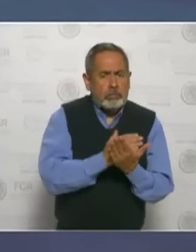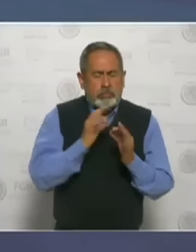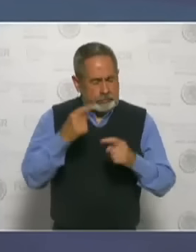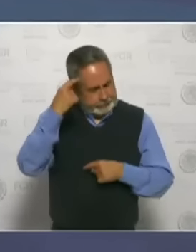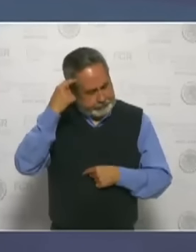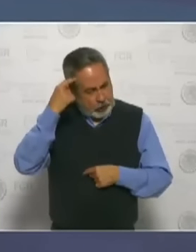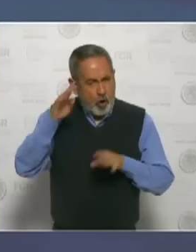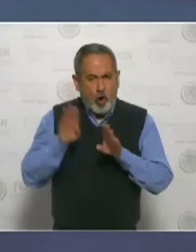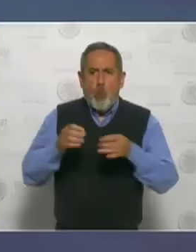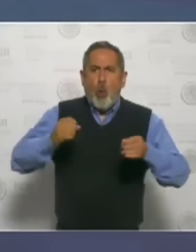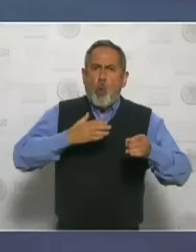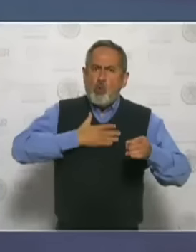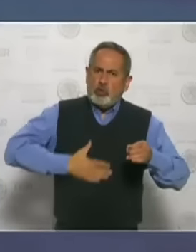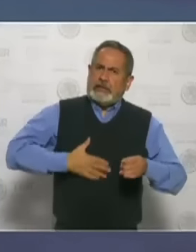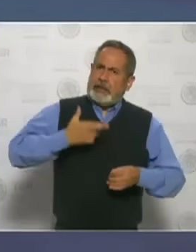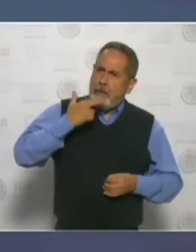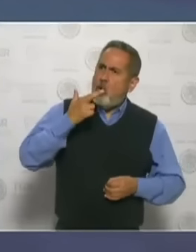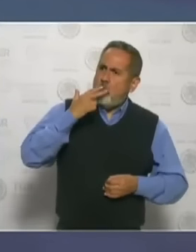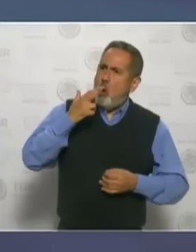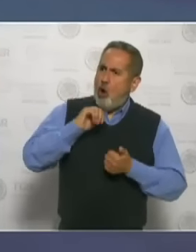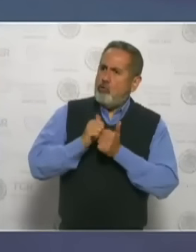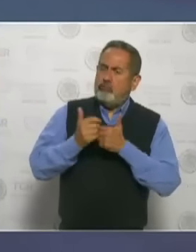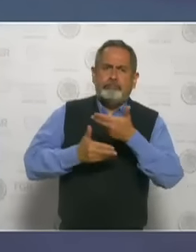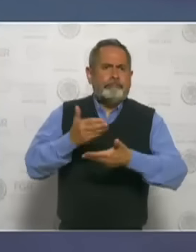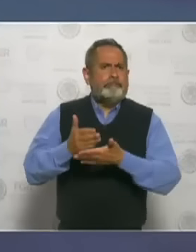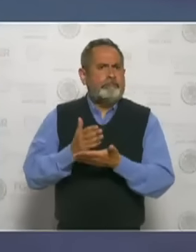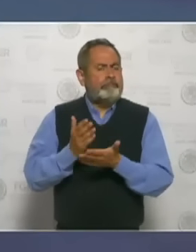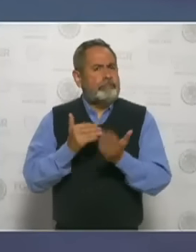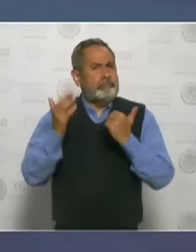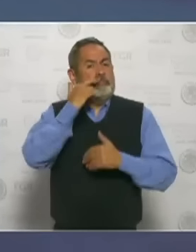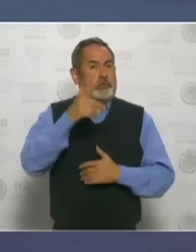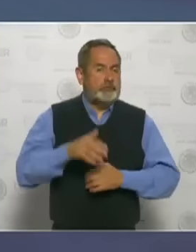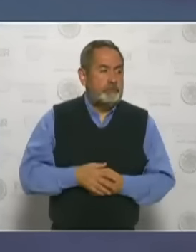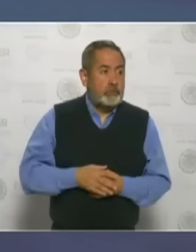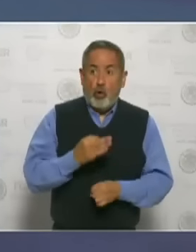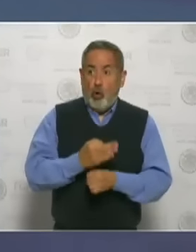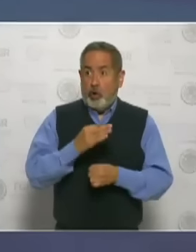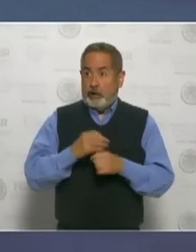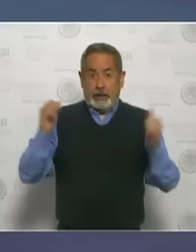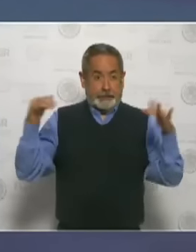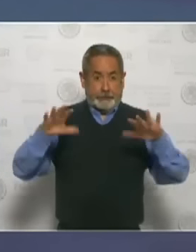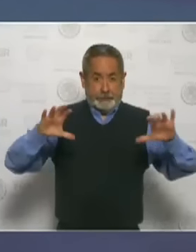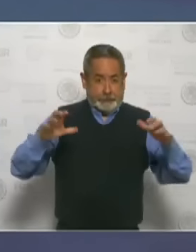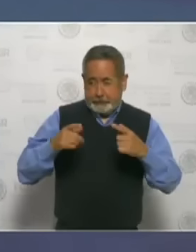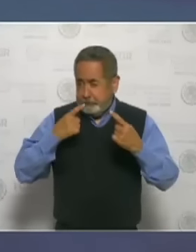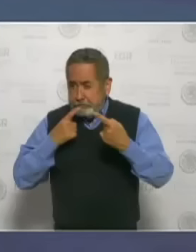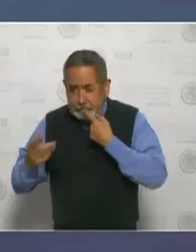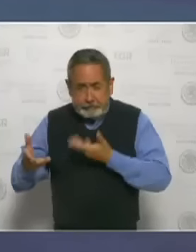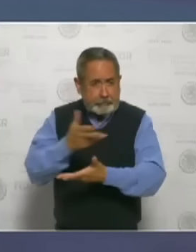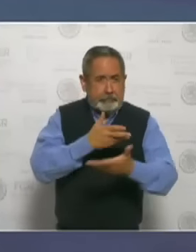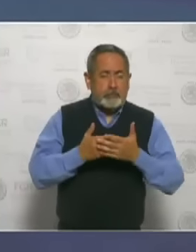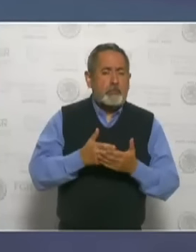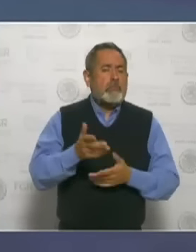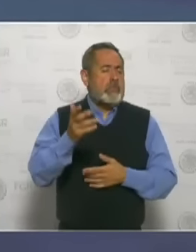la justicia para México. En el marco de esta conferencia hemos realizado ya el un encuentro